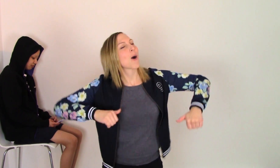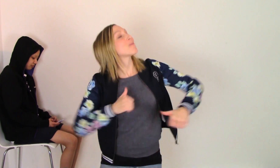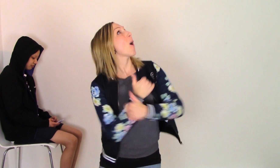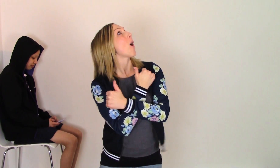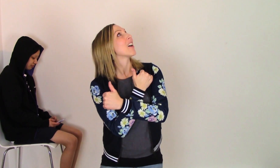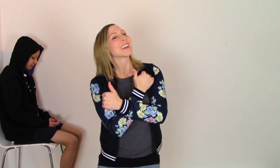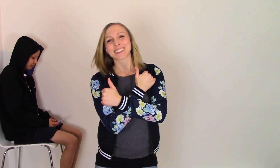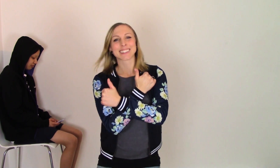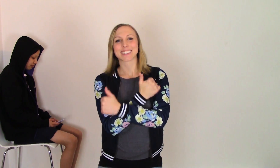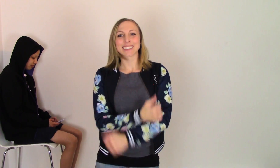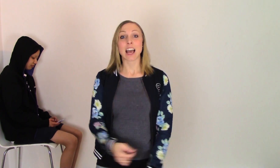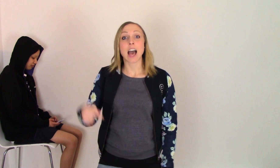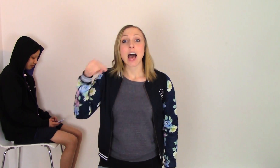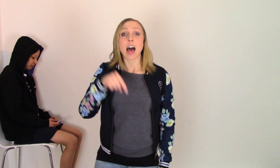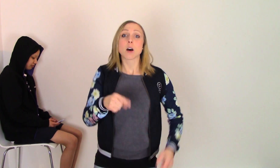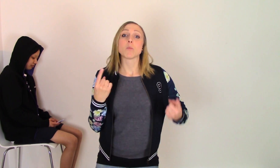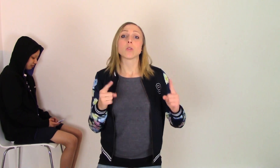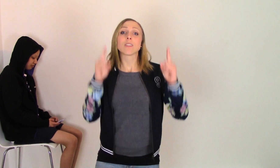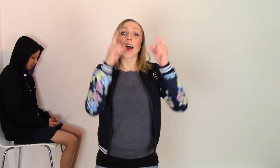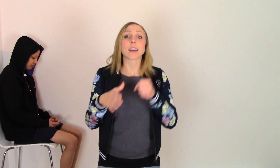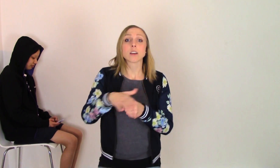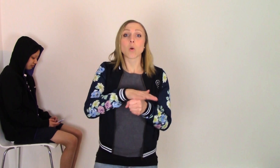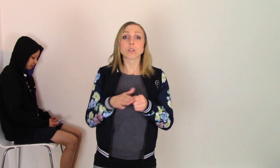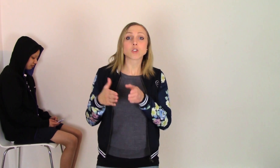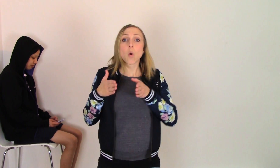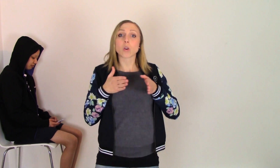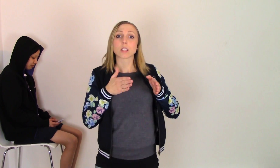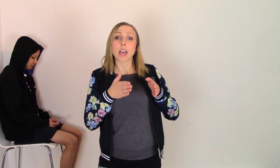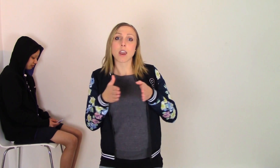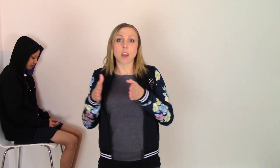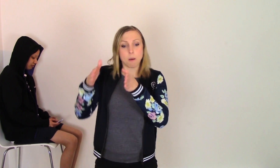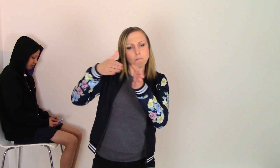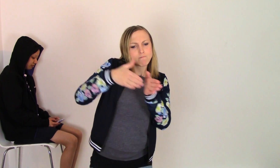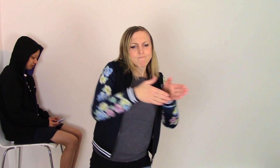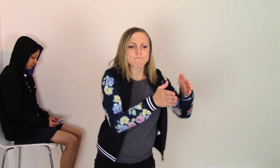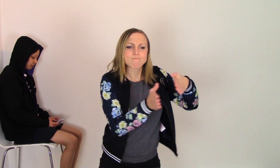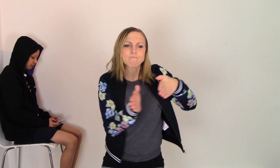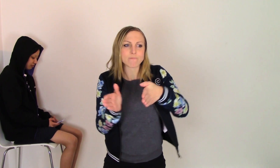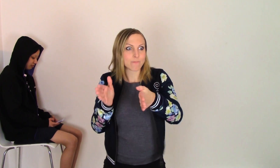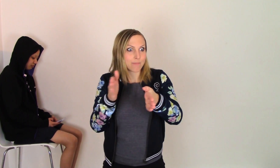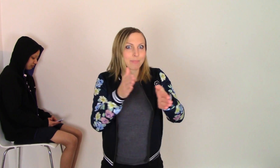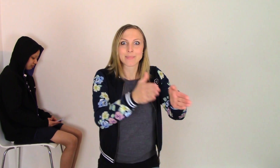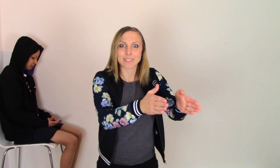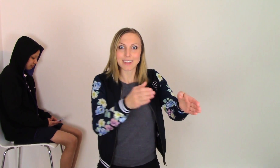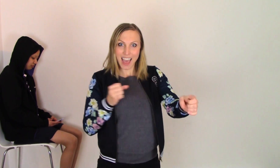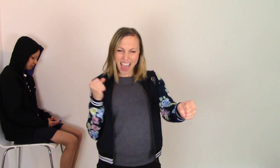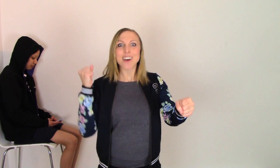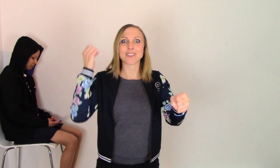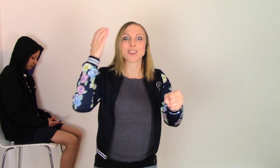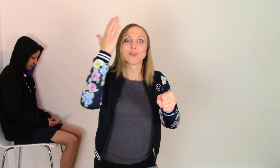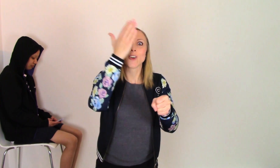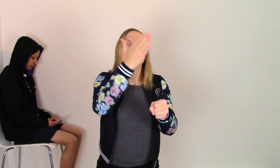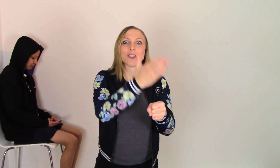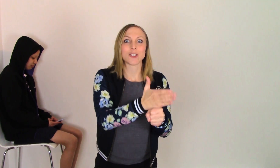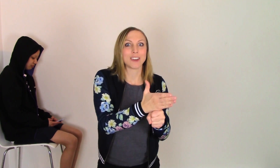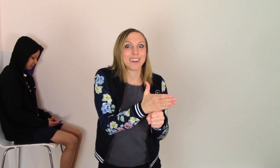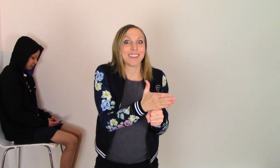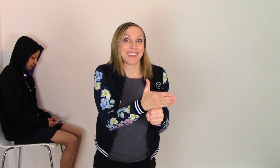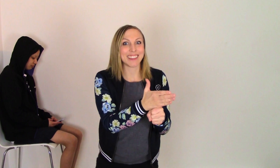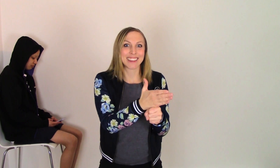Oh boy! Här på trädgårdsgången, går vägen till ett äventyr.